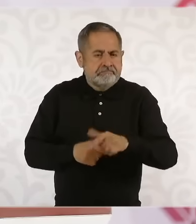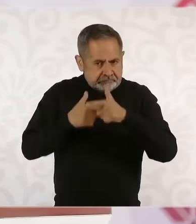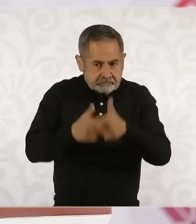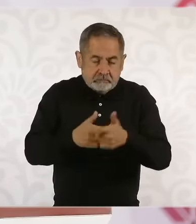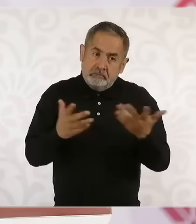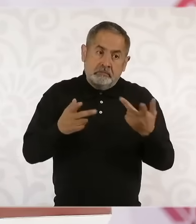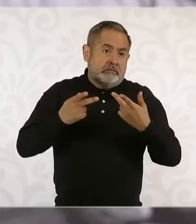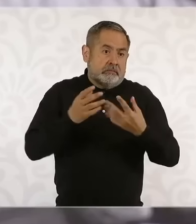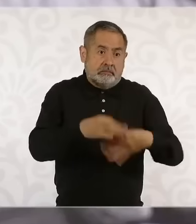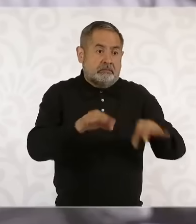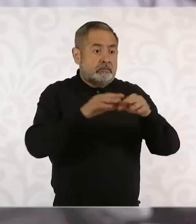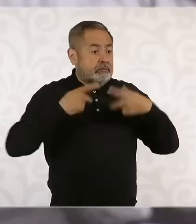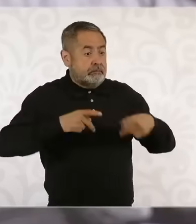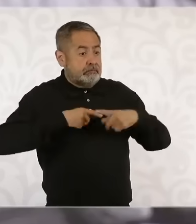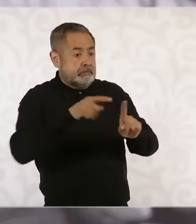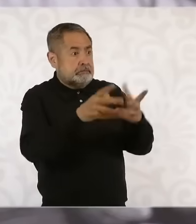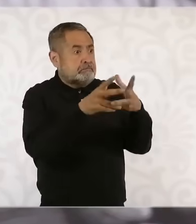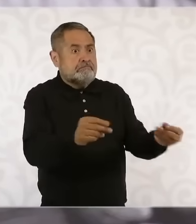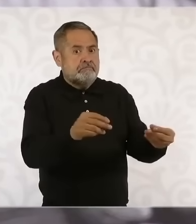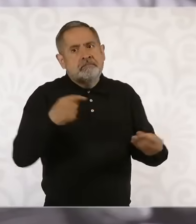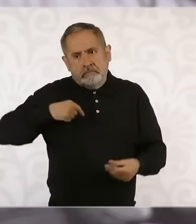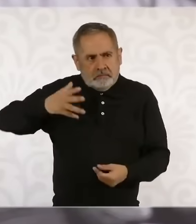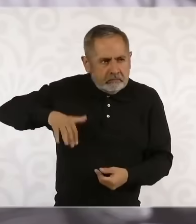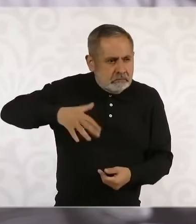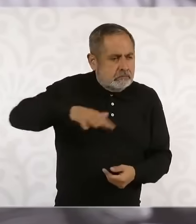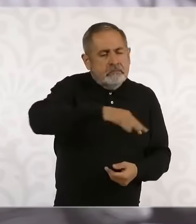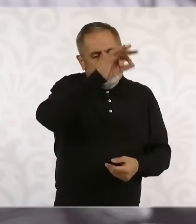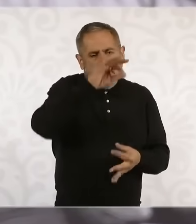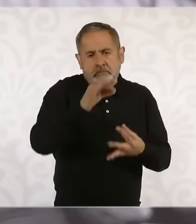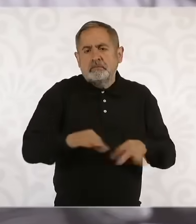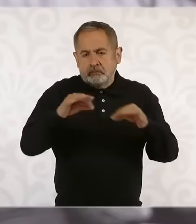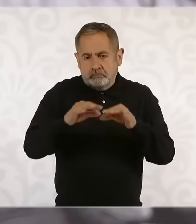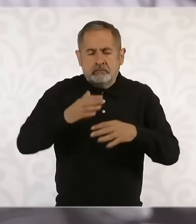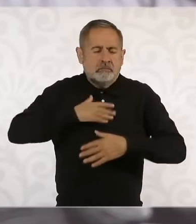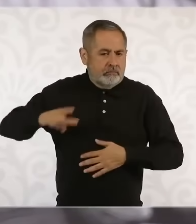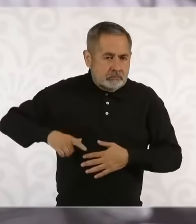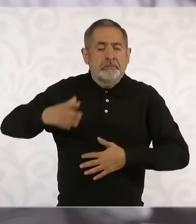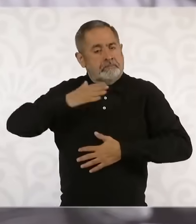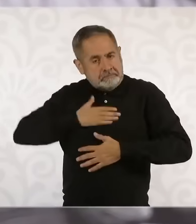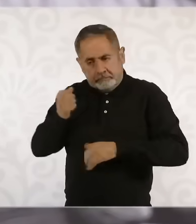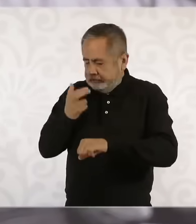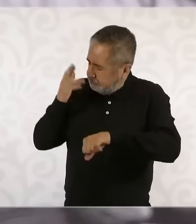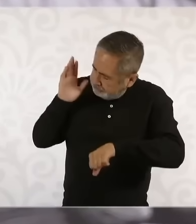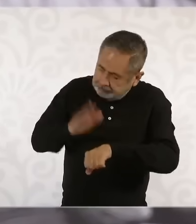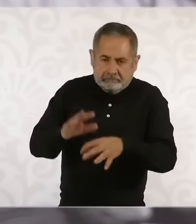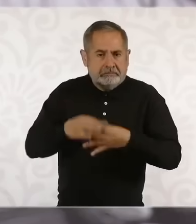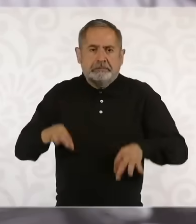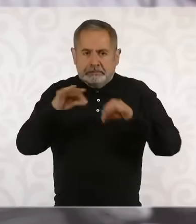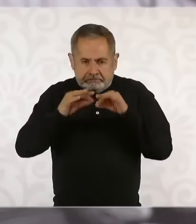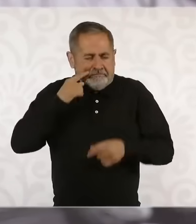personas es una prioridad para nuestro gobierno, pero para la secretaría más. Y pues estamos este